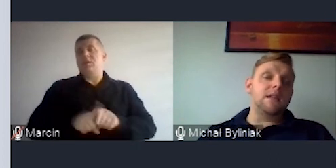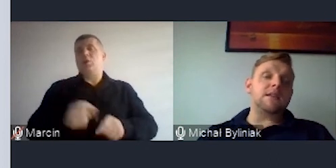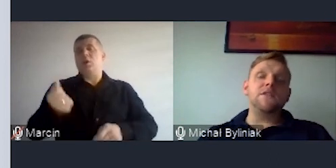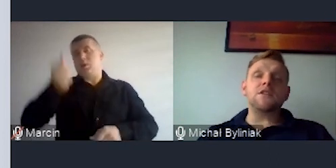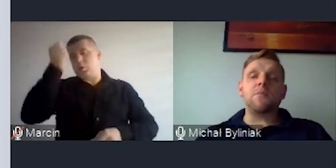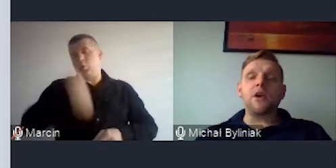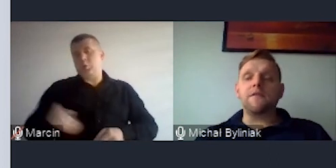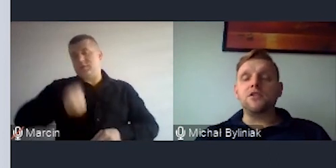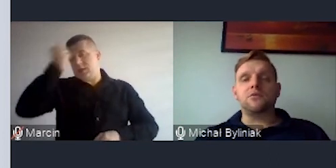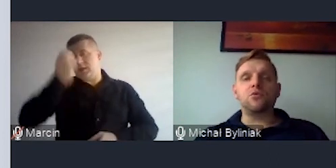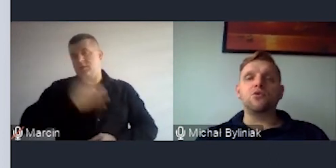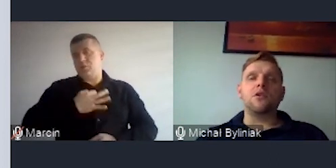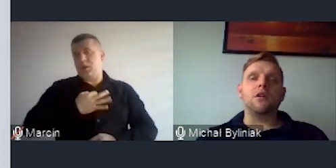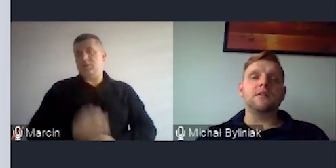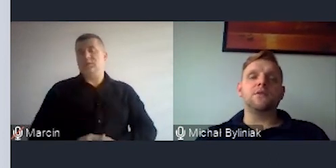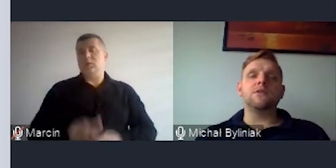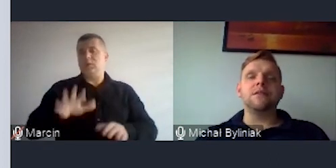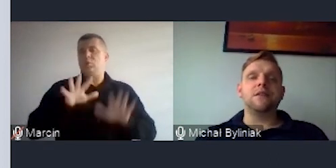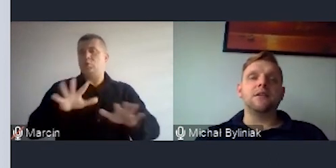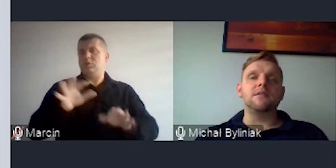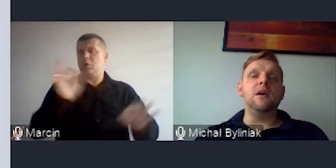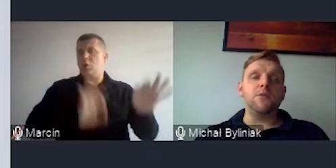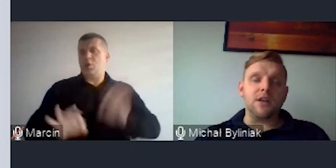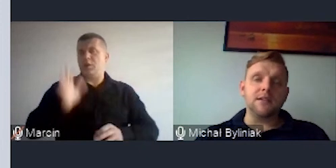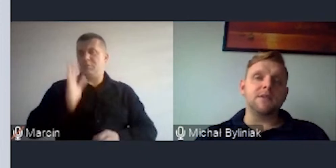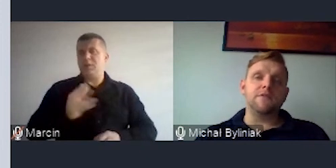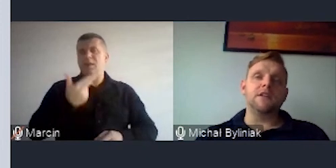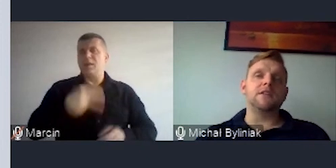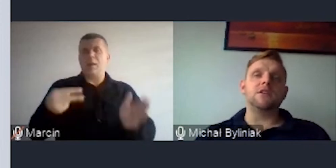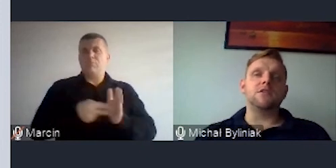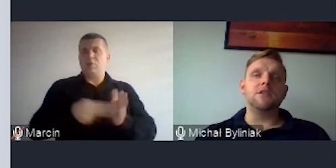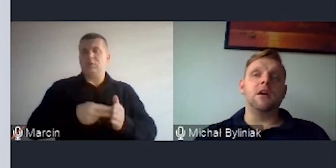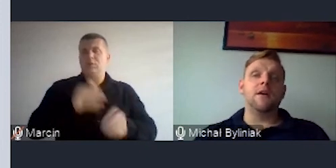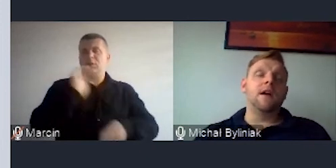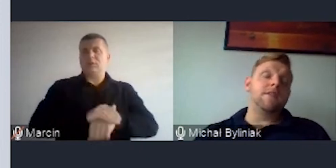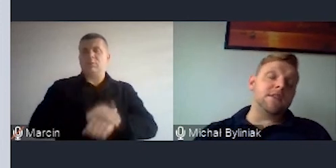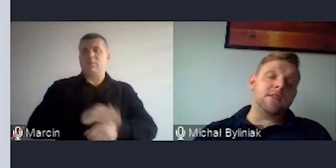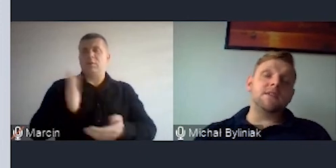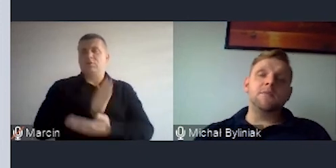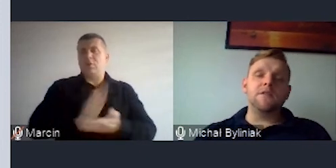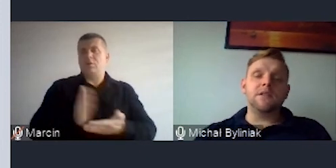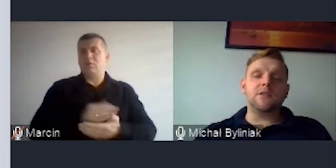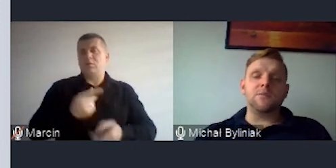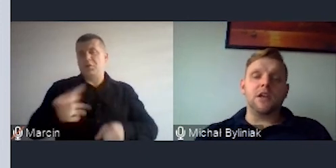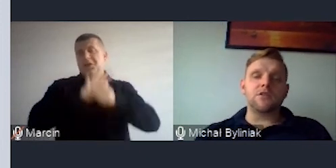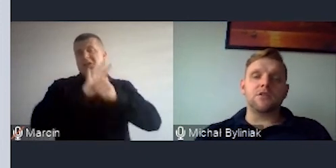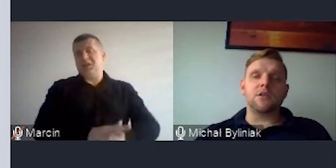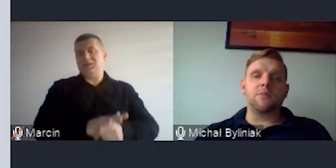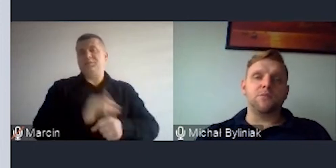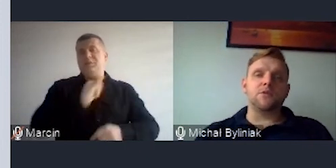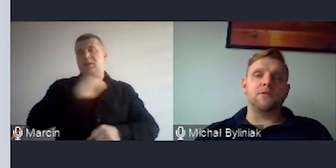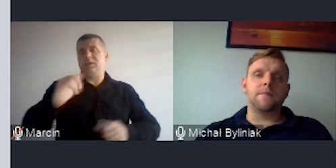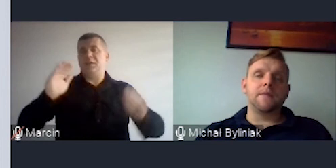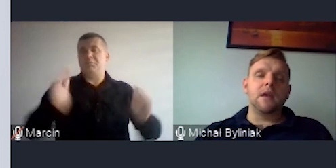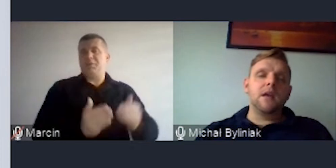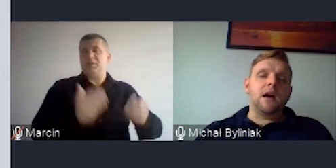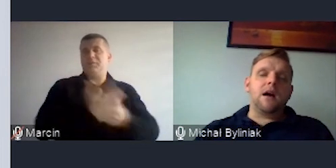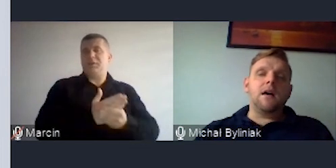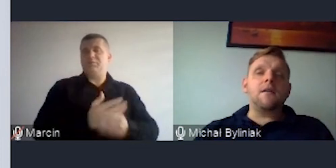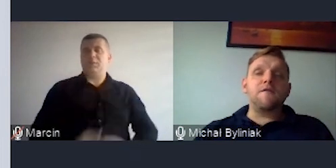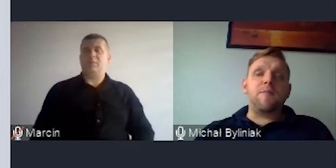Teraz widzę, że pojawi się dużo korekt związanych z nie podzieleniem zamówienia na części, więc dyskryminowaniem tych mniejszych podmiotów.